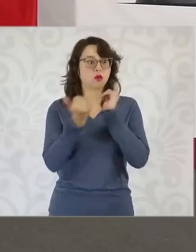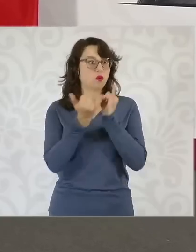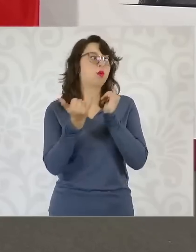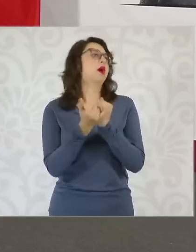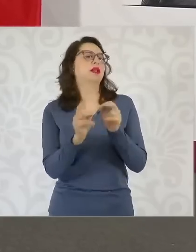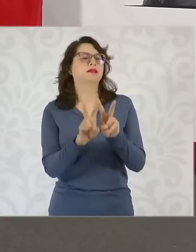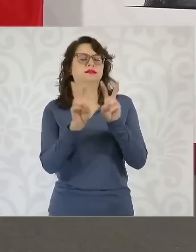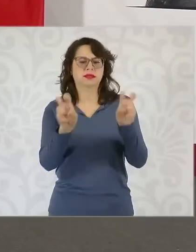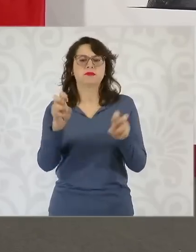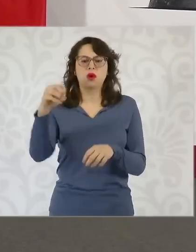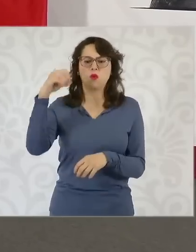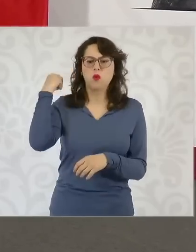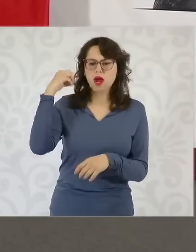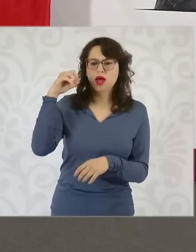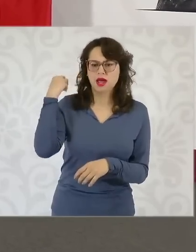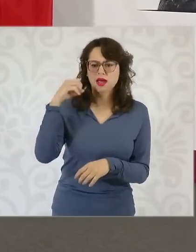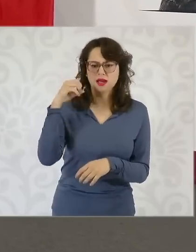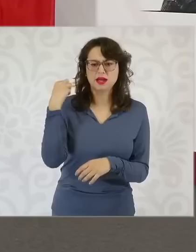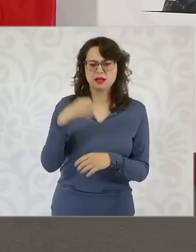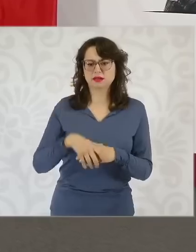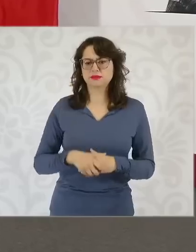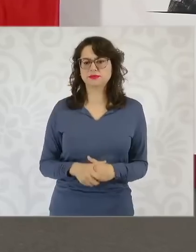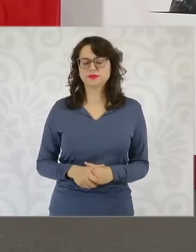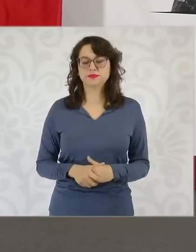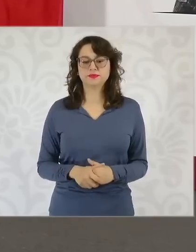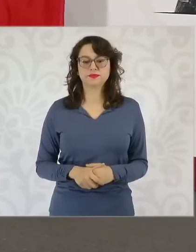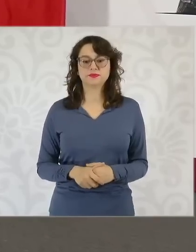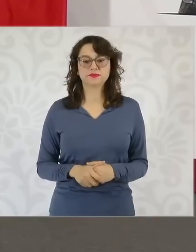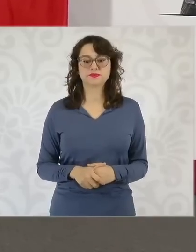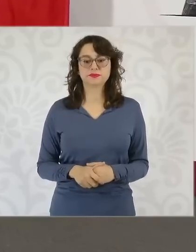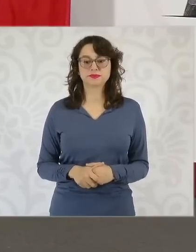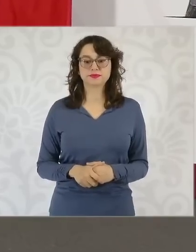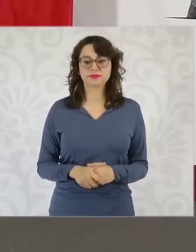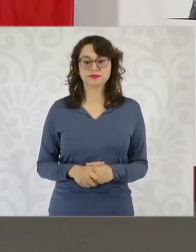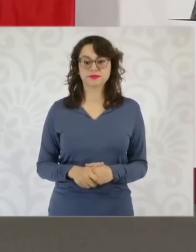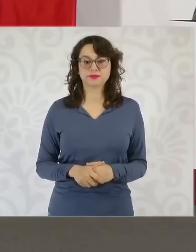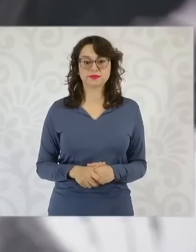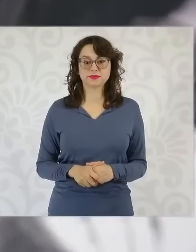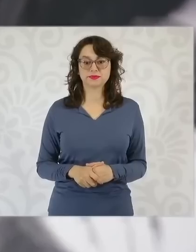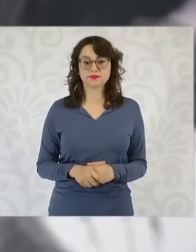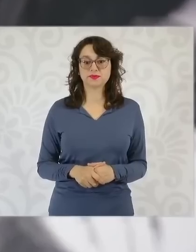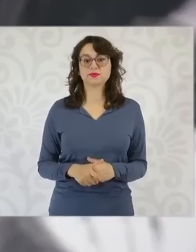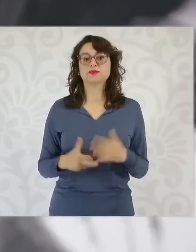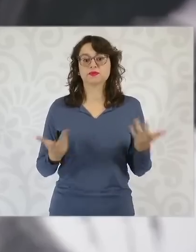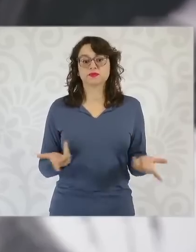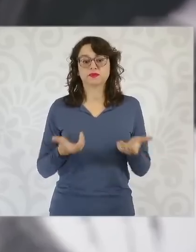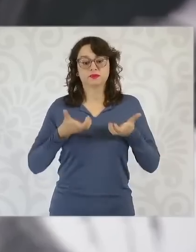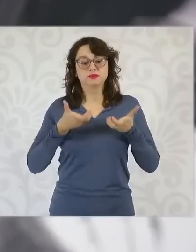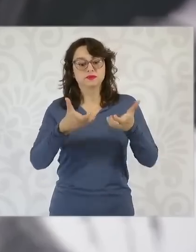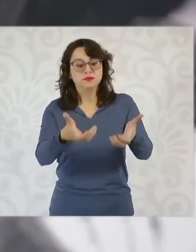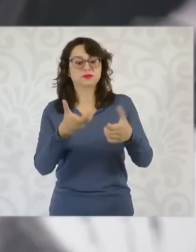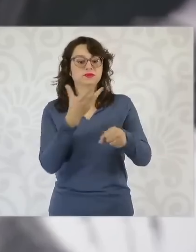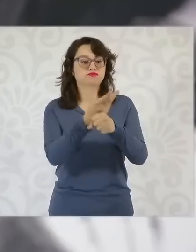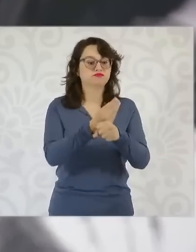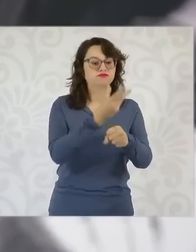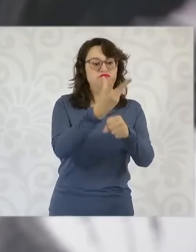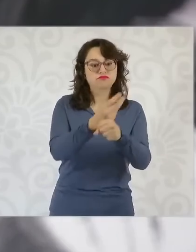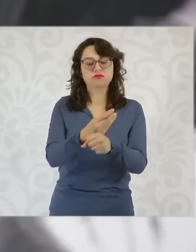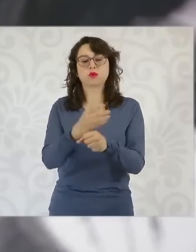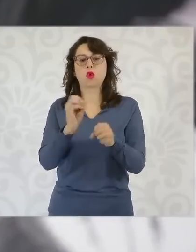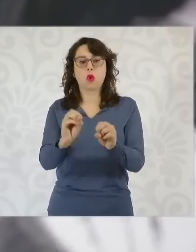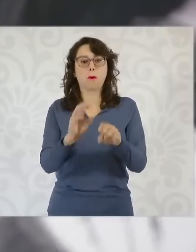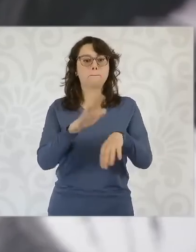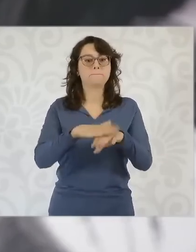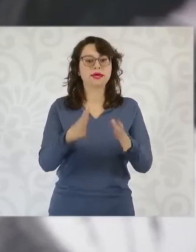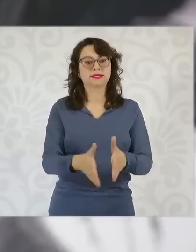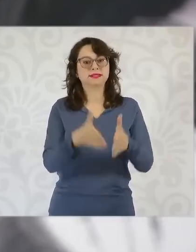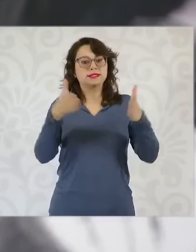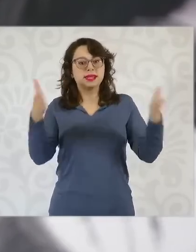Oaxaca son ampliación de carreteras y también mantenimiento mayor de muchísimas carreteras